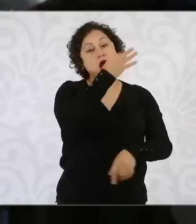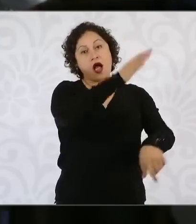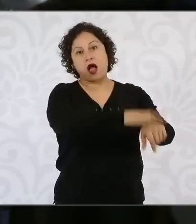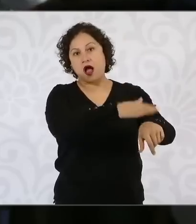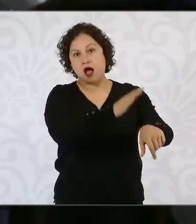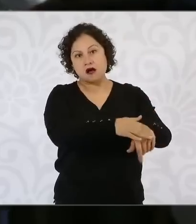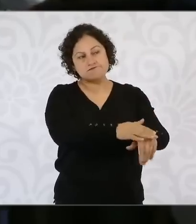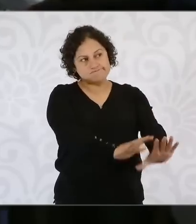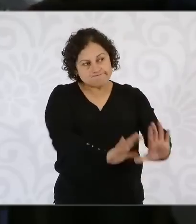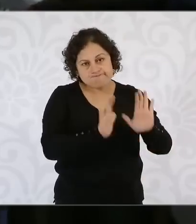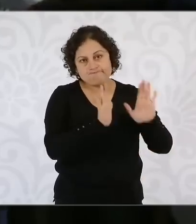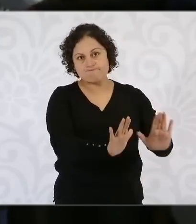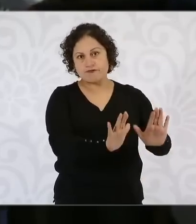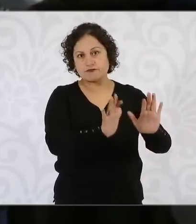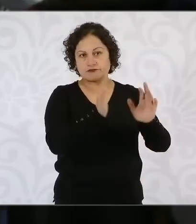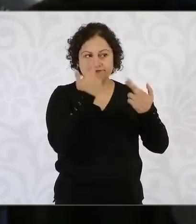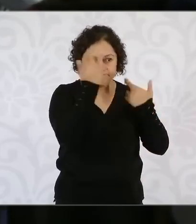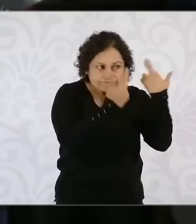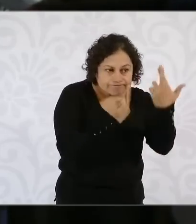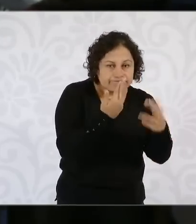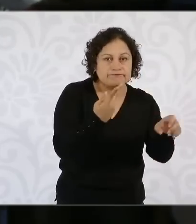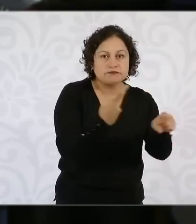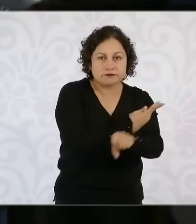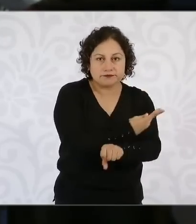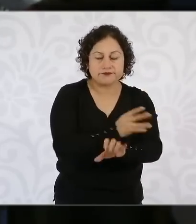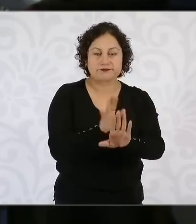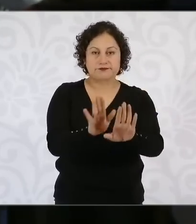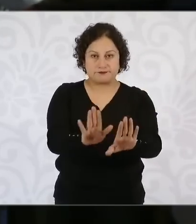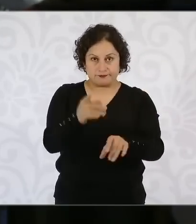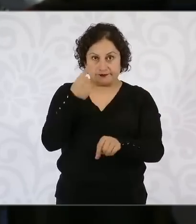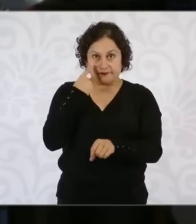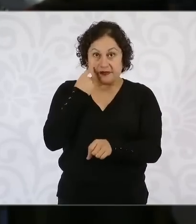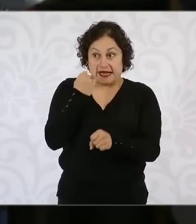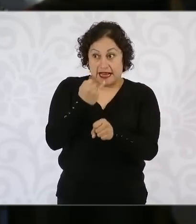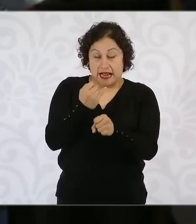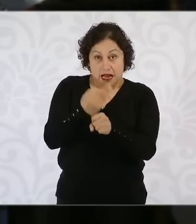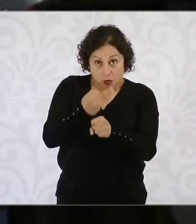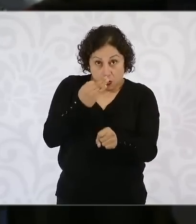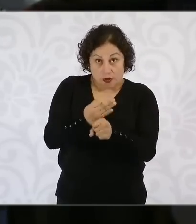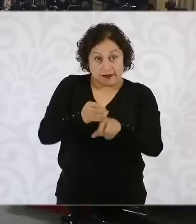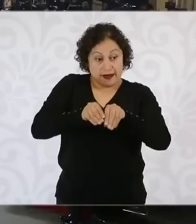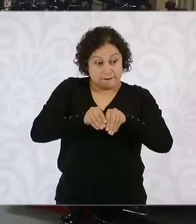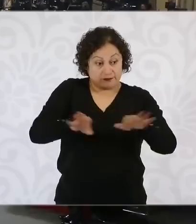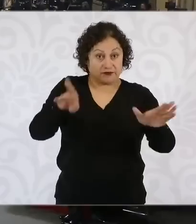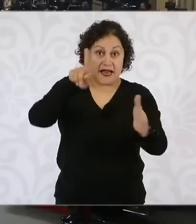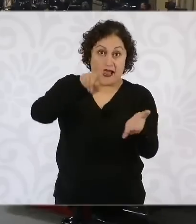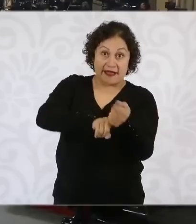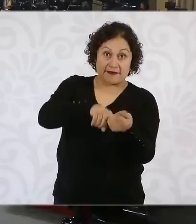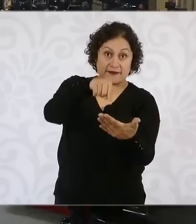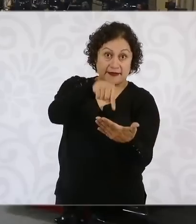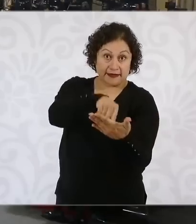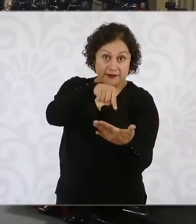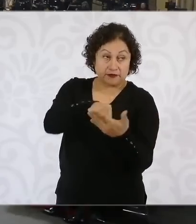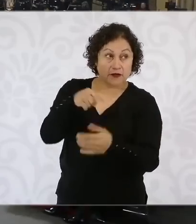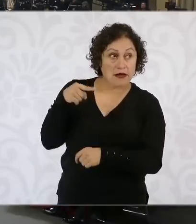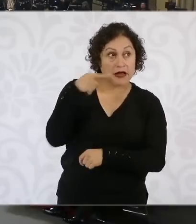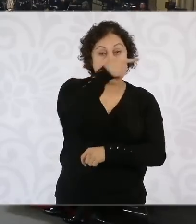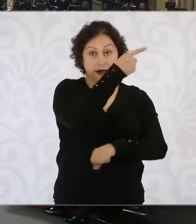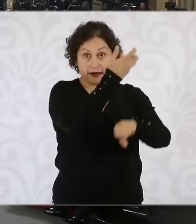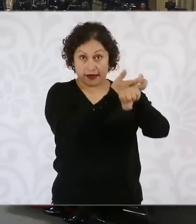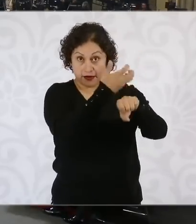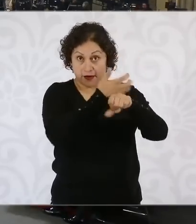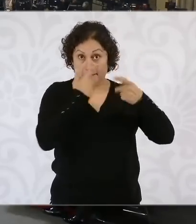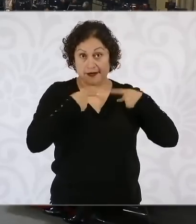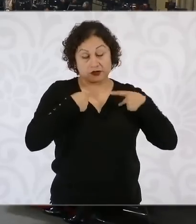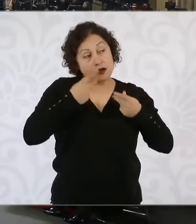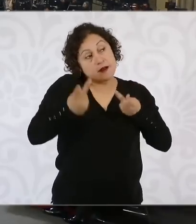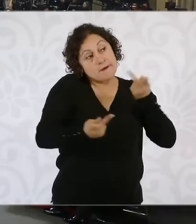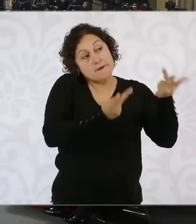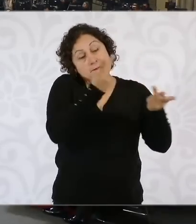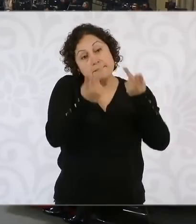eh eh que se publica en estos días Eh sobre si los a los estadounidenses si eh están de acuerdo con